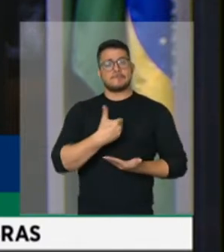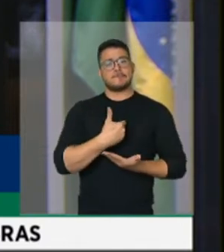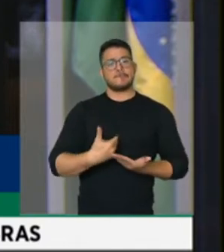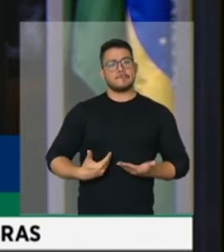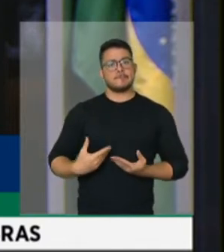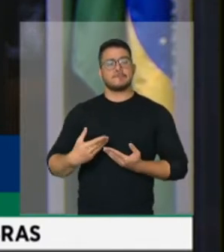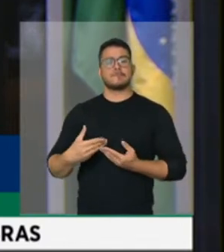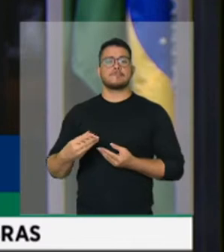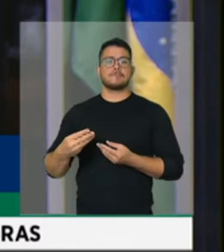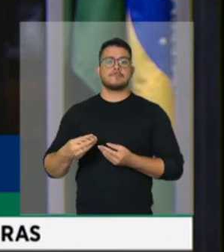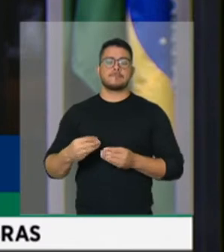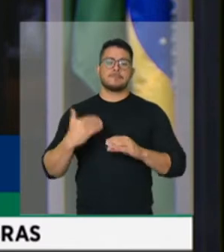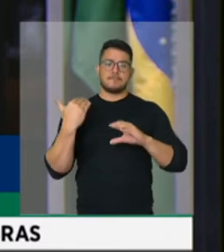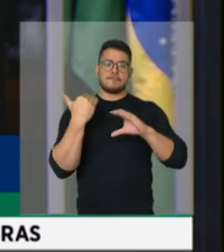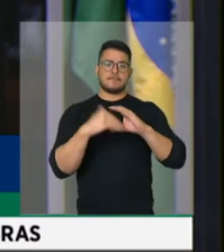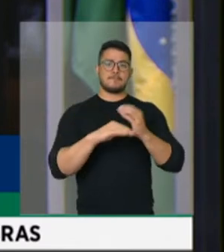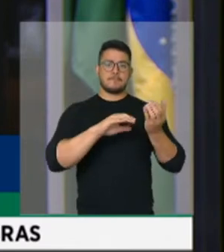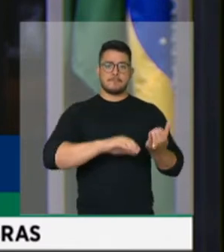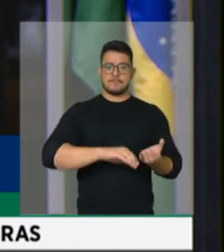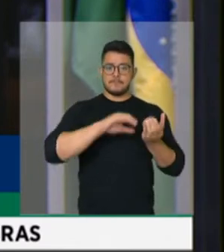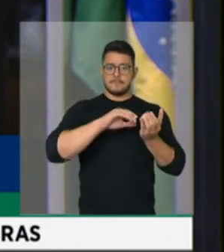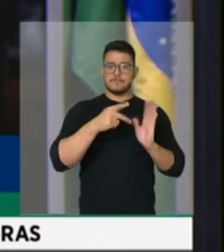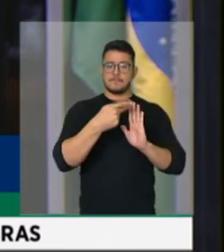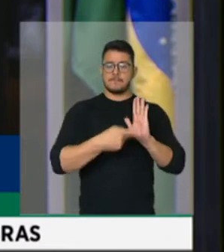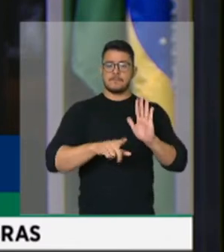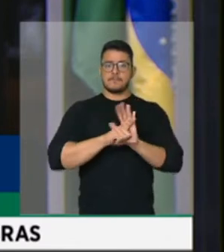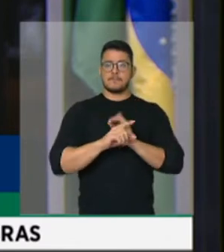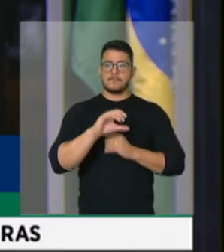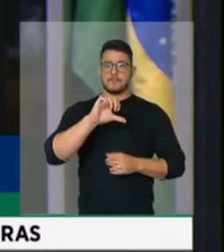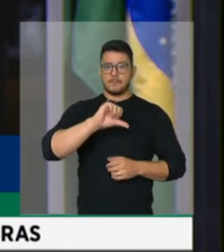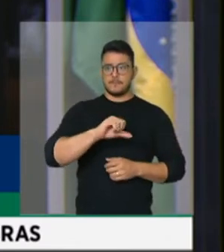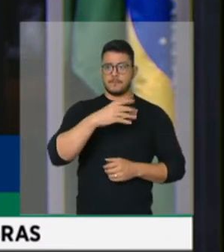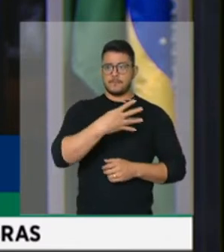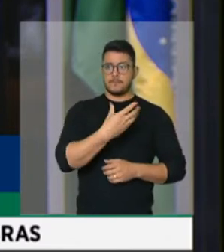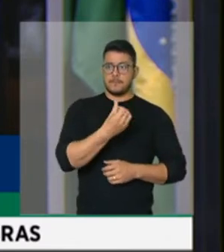13 DE 23 DE AGOSTO DE 2017 POR MEIO DA QUAL RECOMENDOU A INCLUSÃO DA EMPRESA NO PLANO